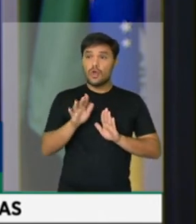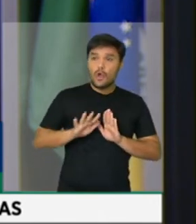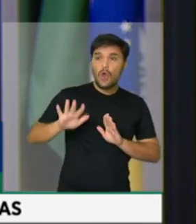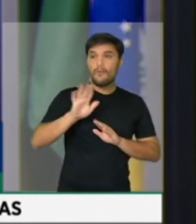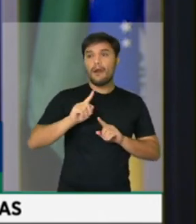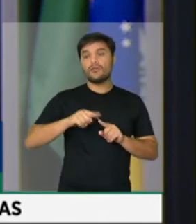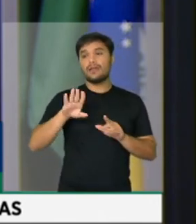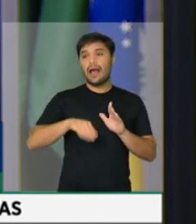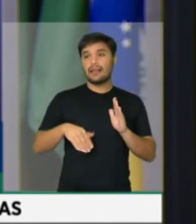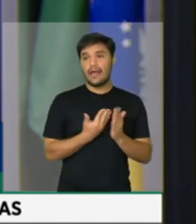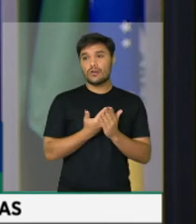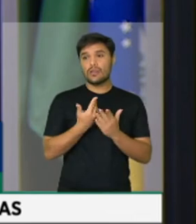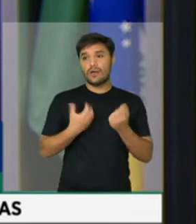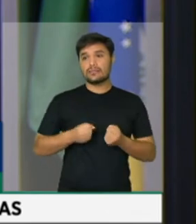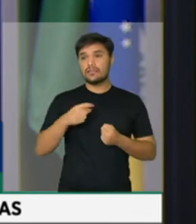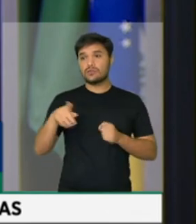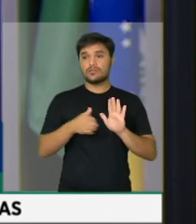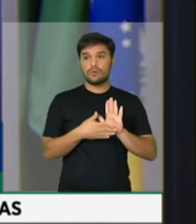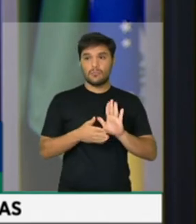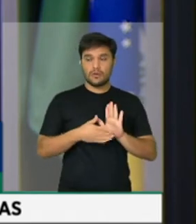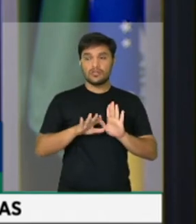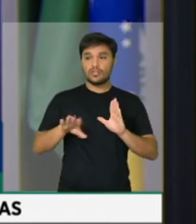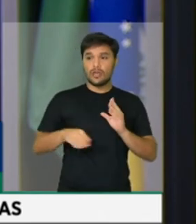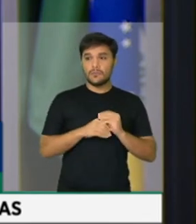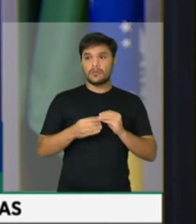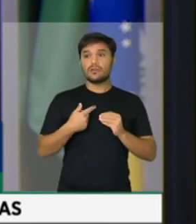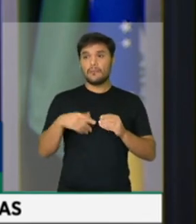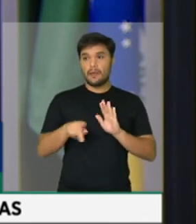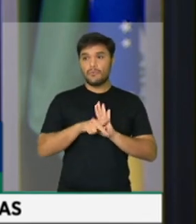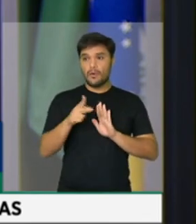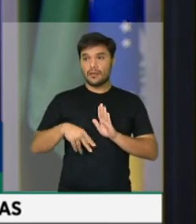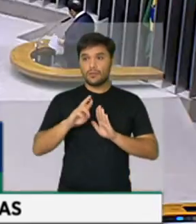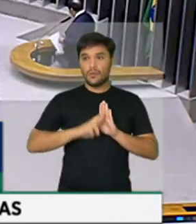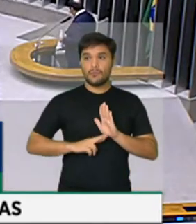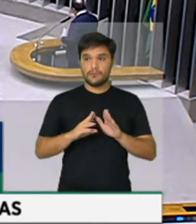TODAS AS EMENDAS DE PLENÁRIO COM APOIAMENTO REGIMENTAL NOTICIO MÉRITO A APROVAÇÃO DAS EMENDAS DE PLENÁRIO N° 7